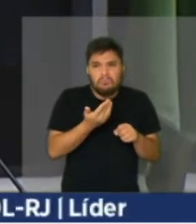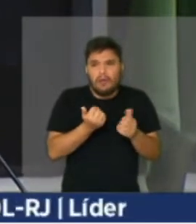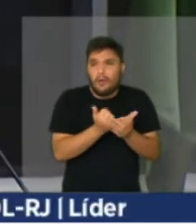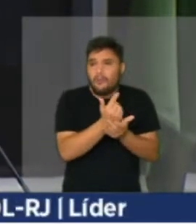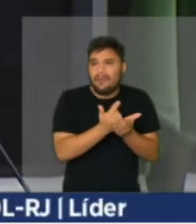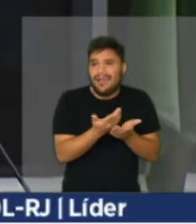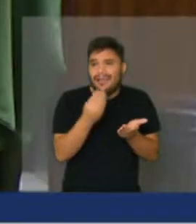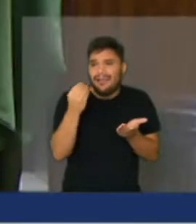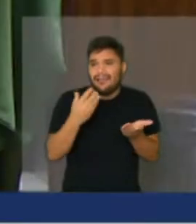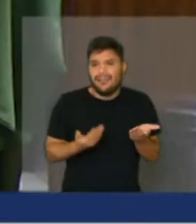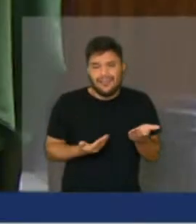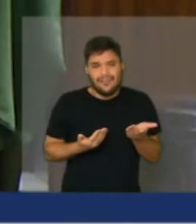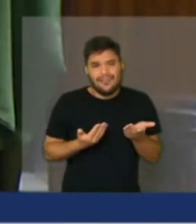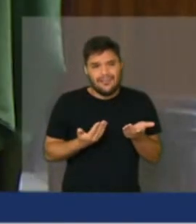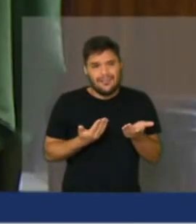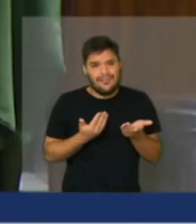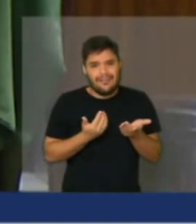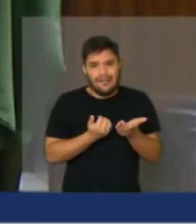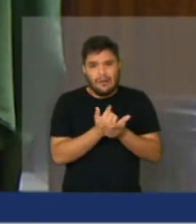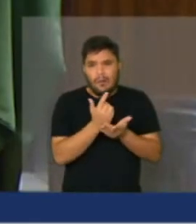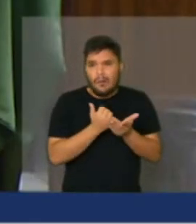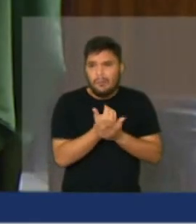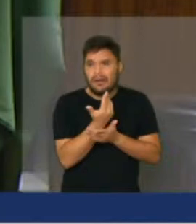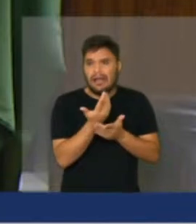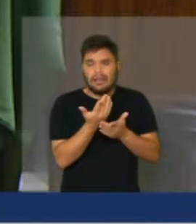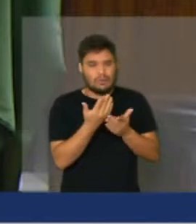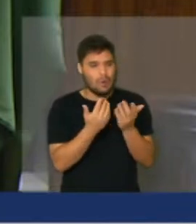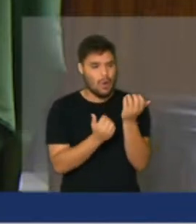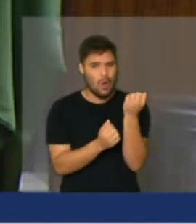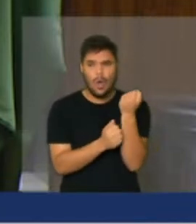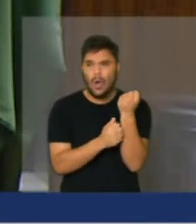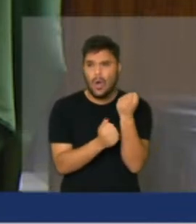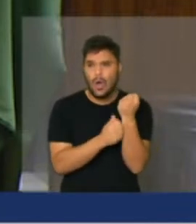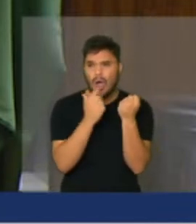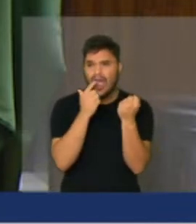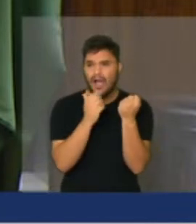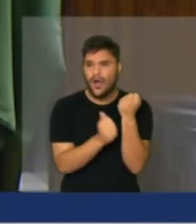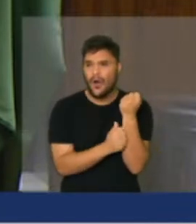EXPRESSA NA CARCAÇA DE FRANGO, EXPRESSA NA PELANCA,